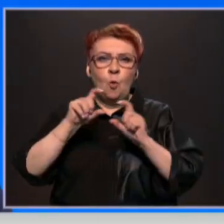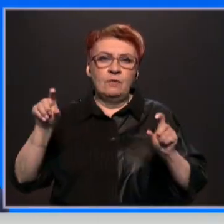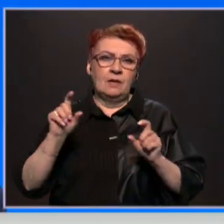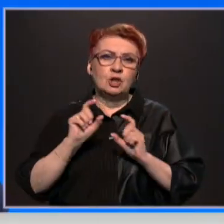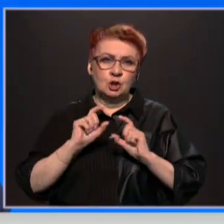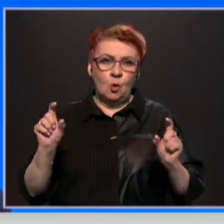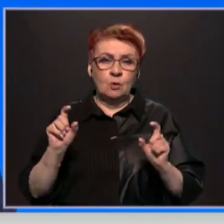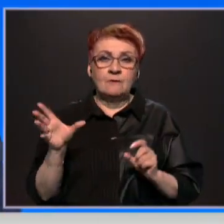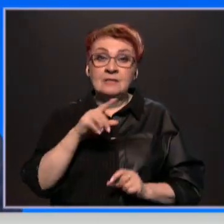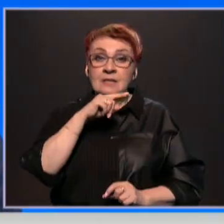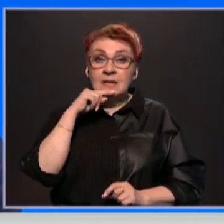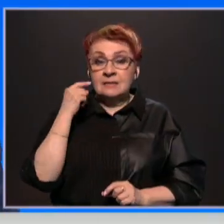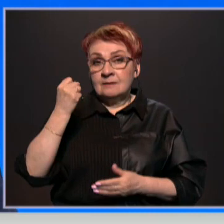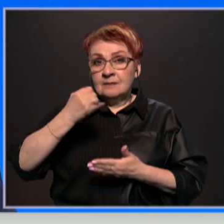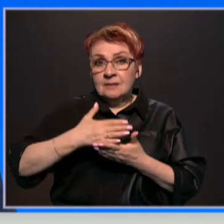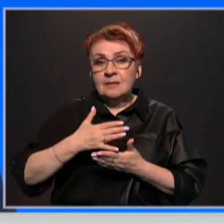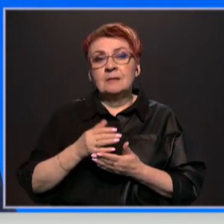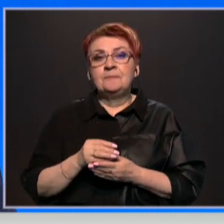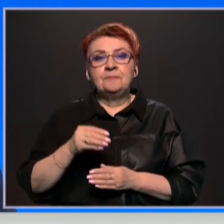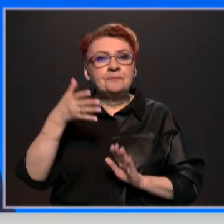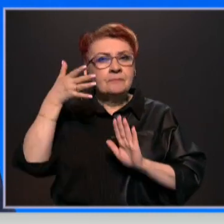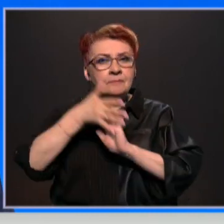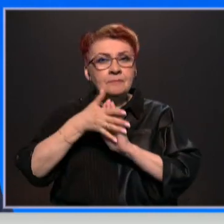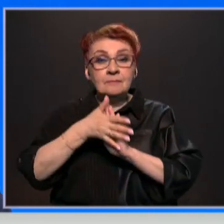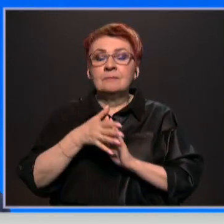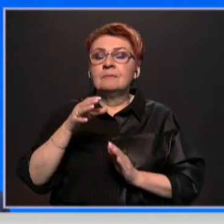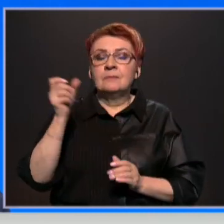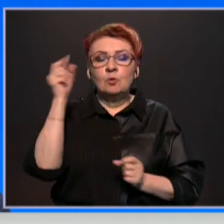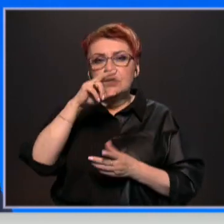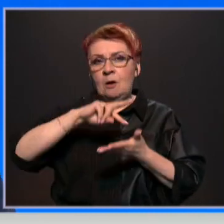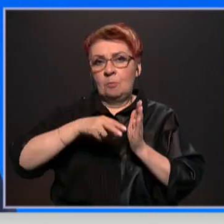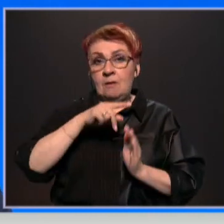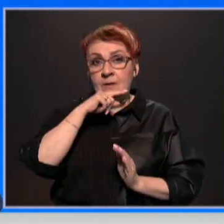Всероссийский центр изучения общественного мнения узнал о планах жителей России на празднике